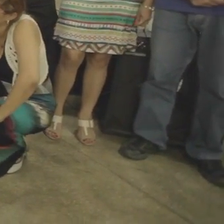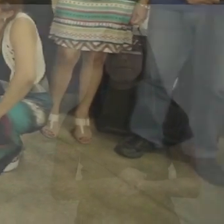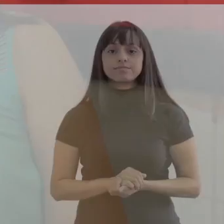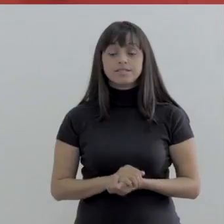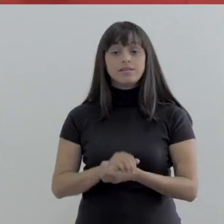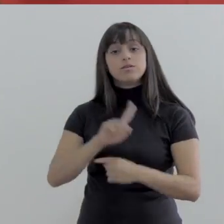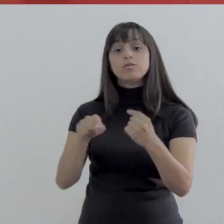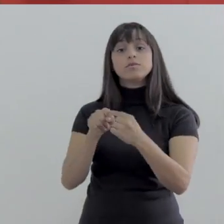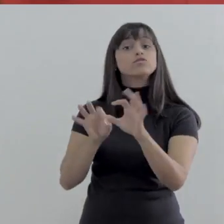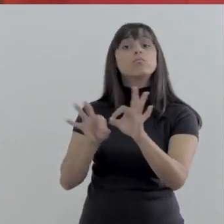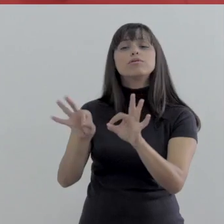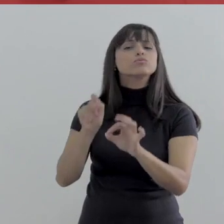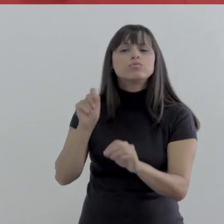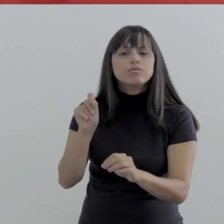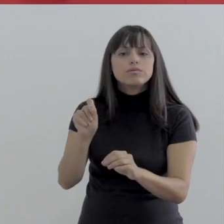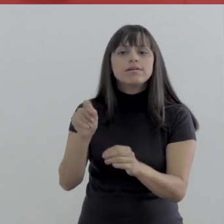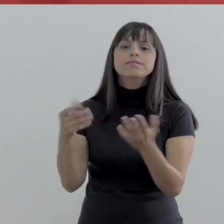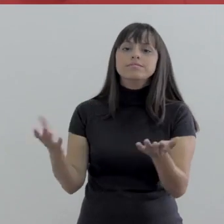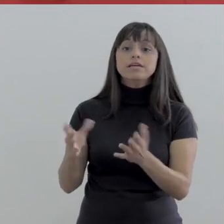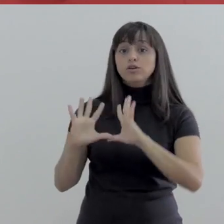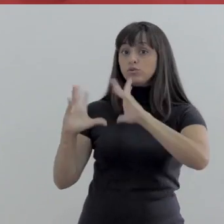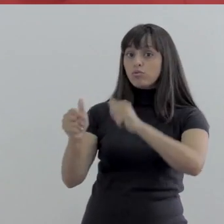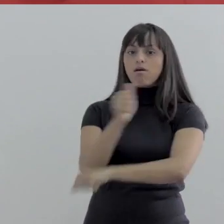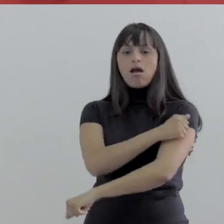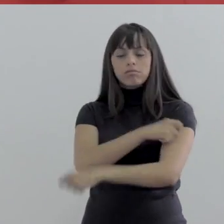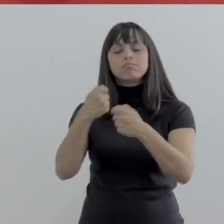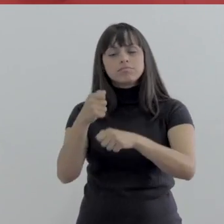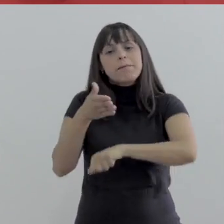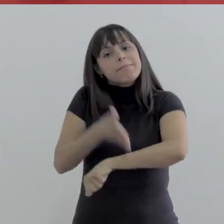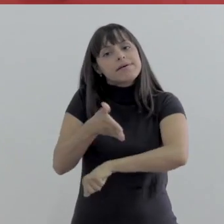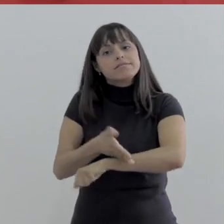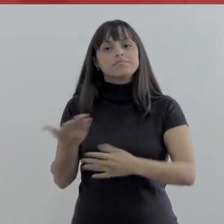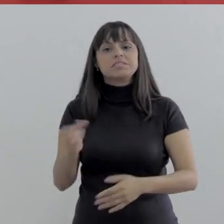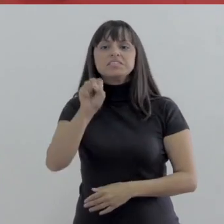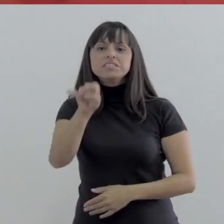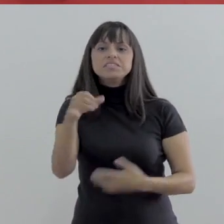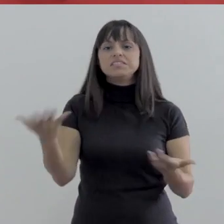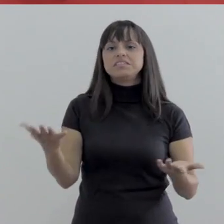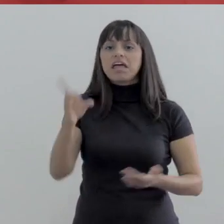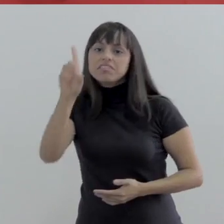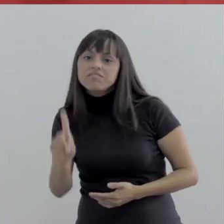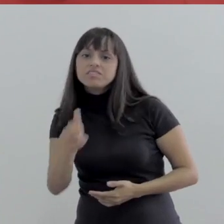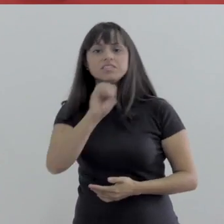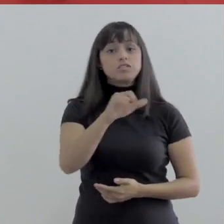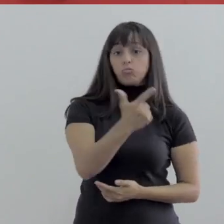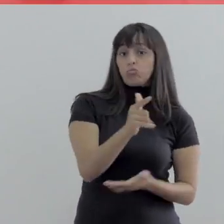O objetivo do projeto era que todos os alunos participassem, independentemente se era um aluno com ou sem deficiência.